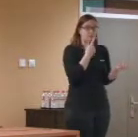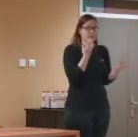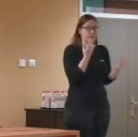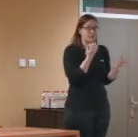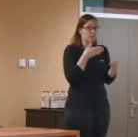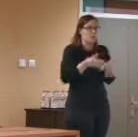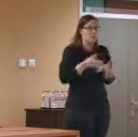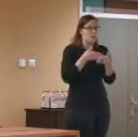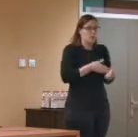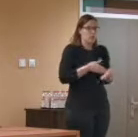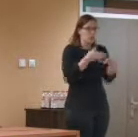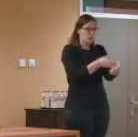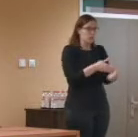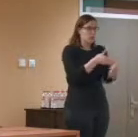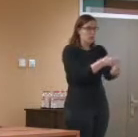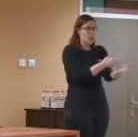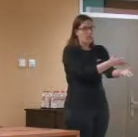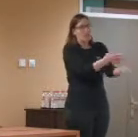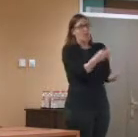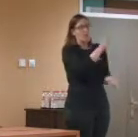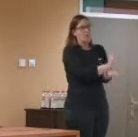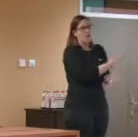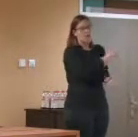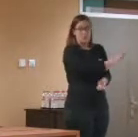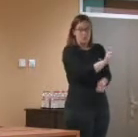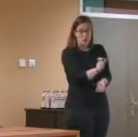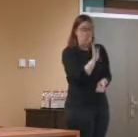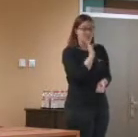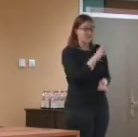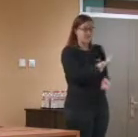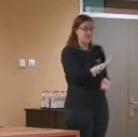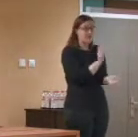para que haya una condena a alguna de estas personas. Yo creo que